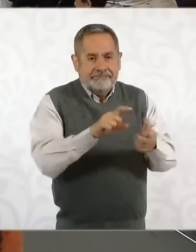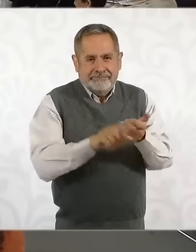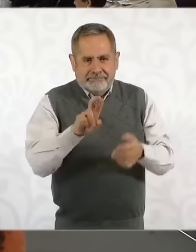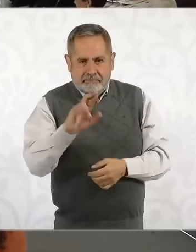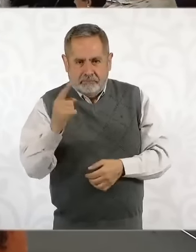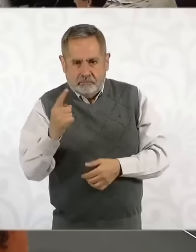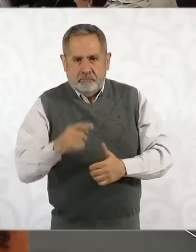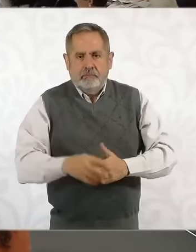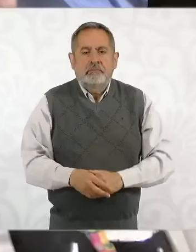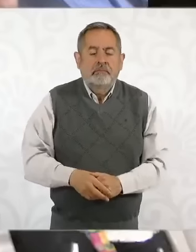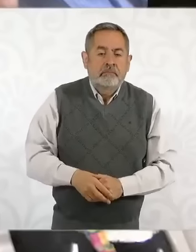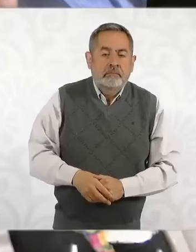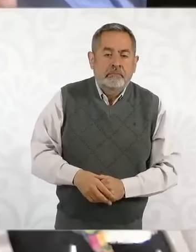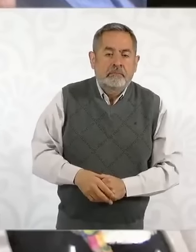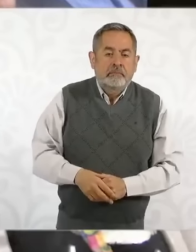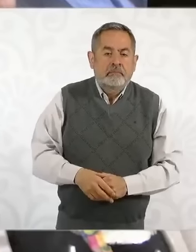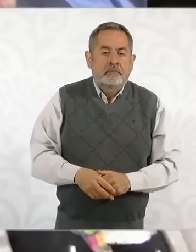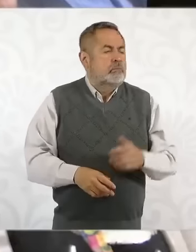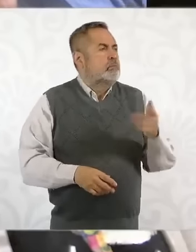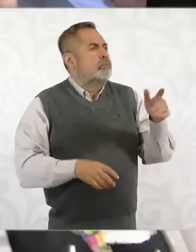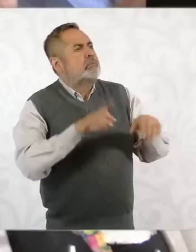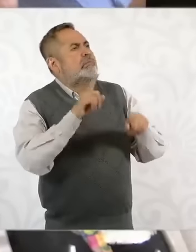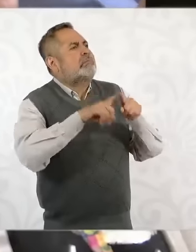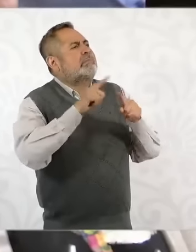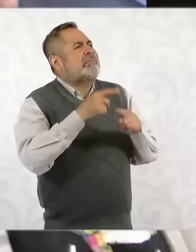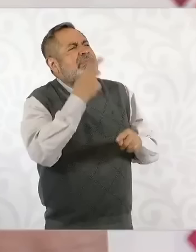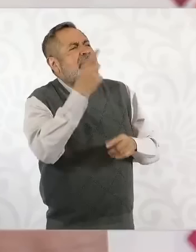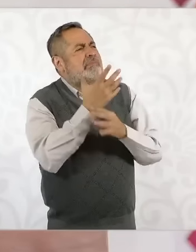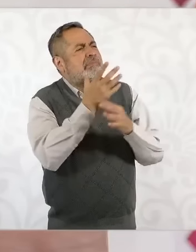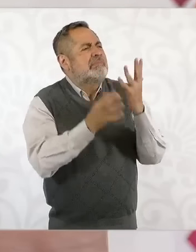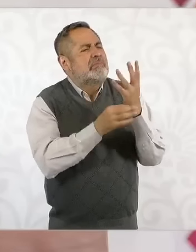saluden en este tema de provocaciones? Nada más el R1 o los demás detenidos también lo la va lo va a